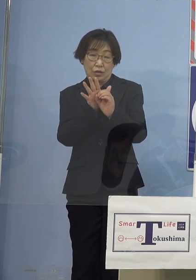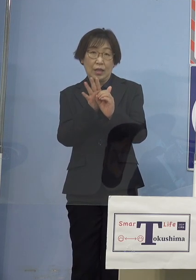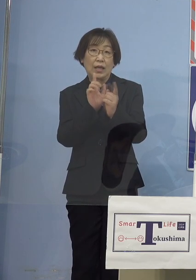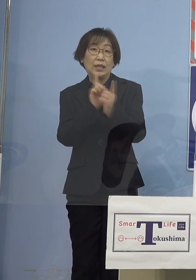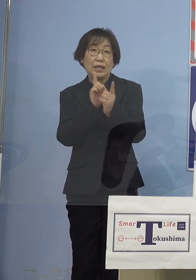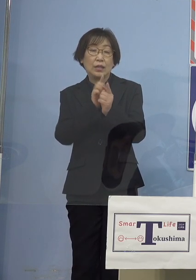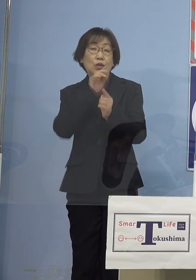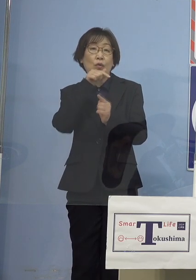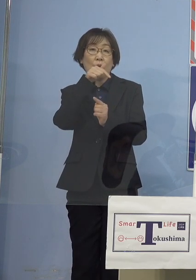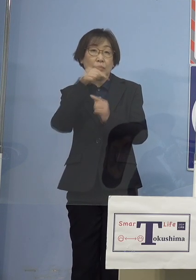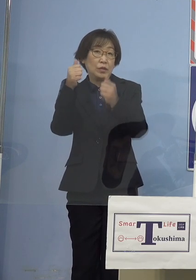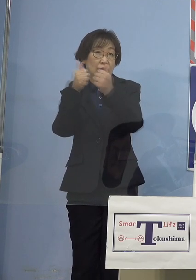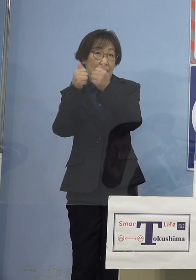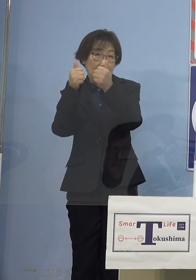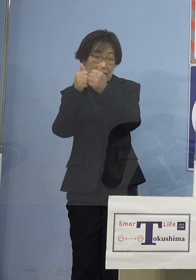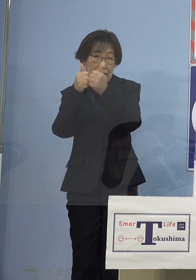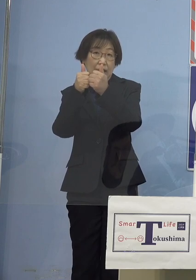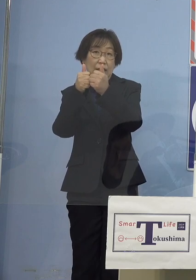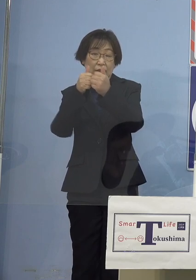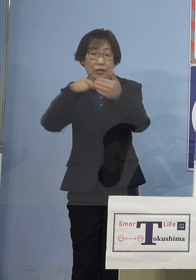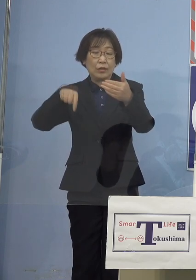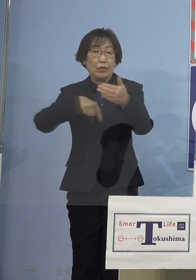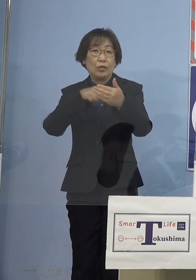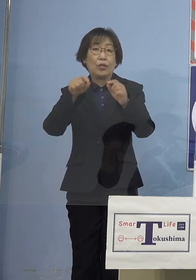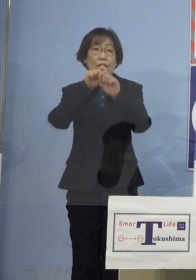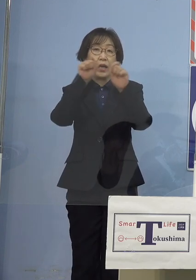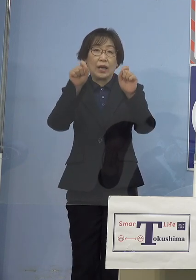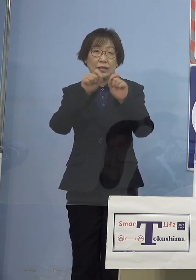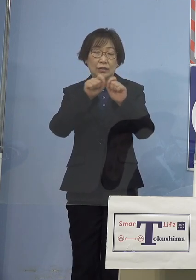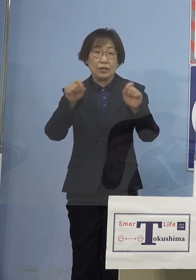その結果について、発表をさせていただきます